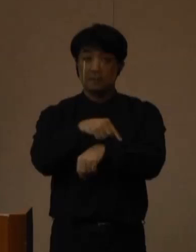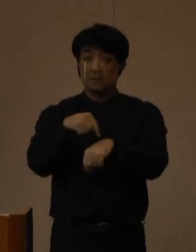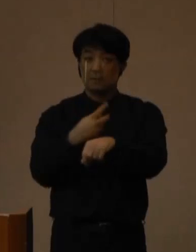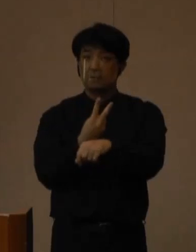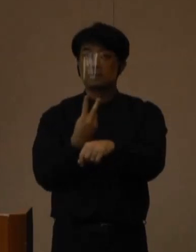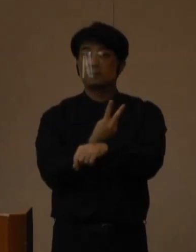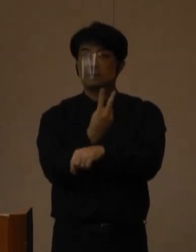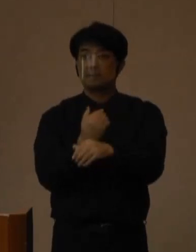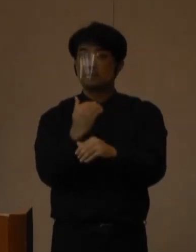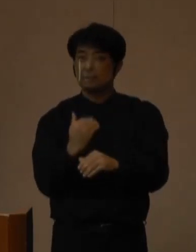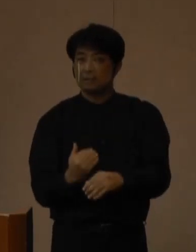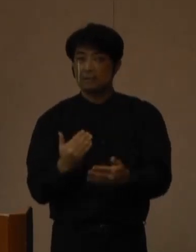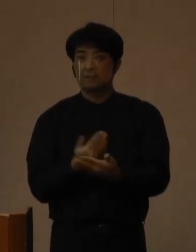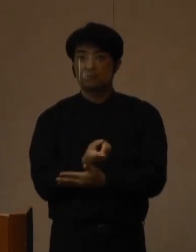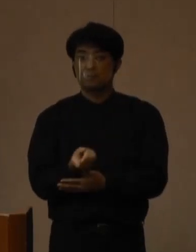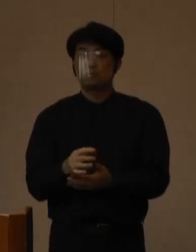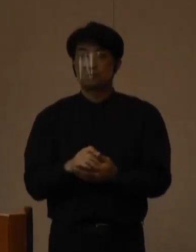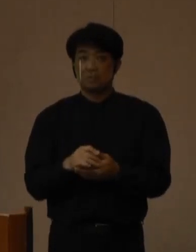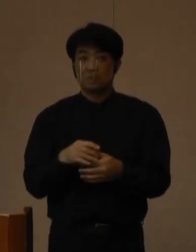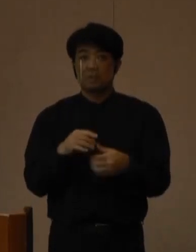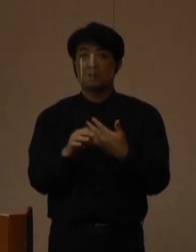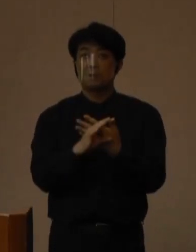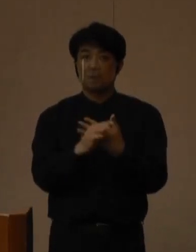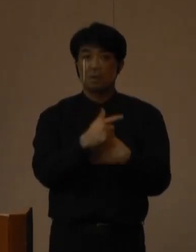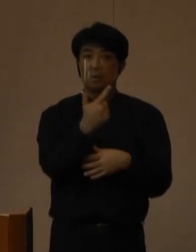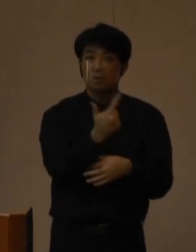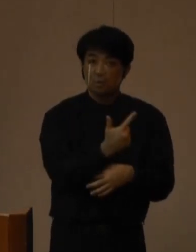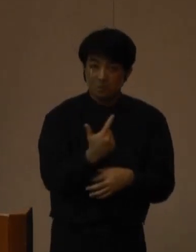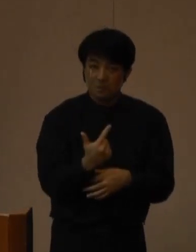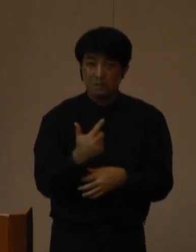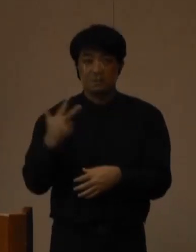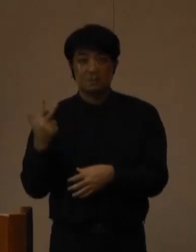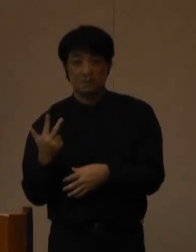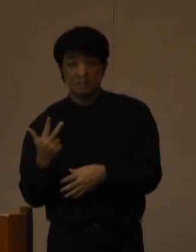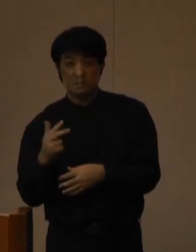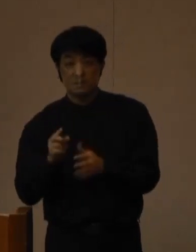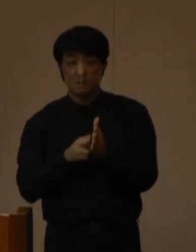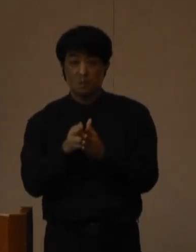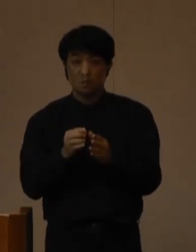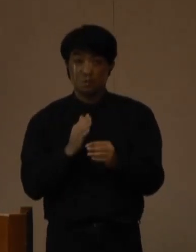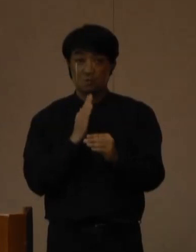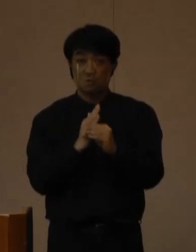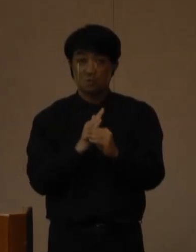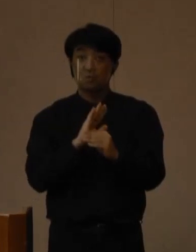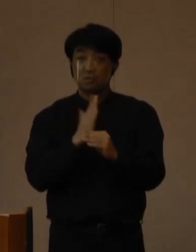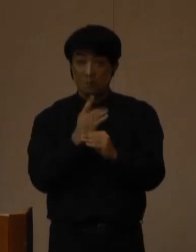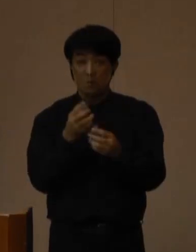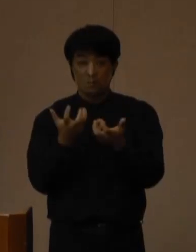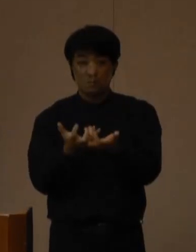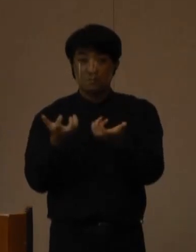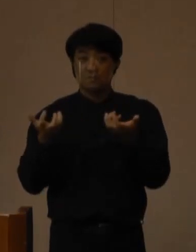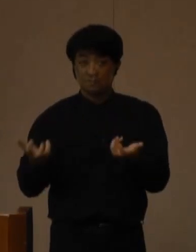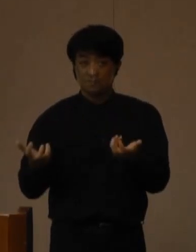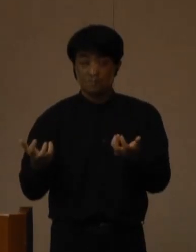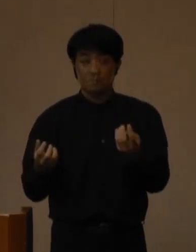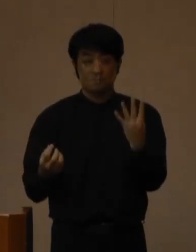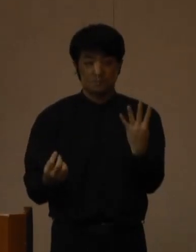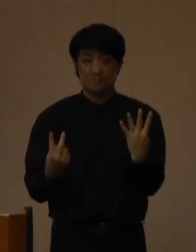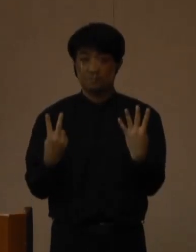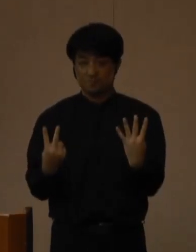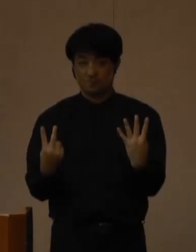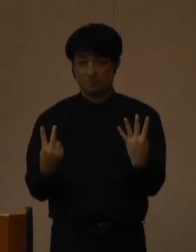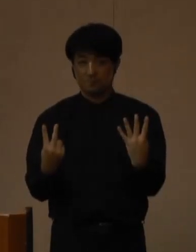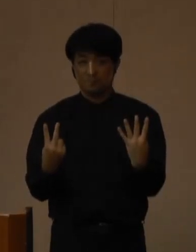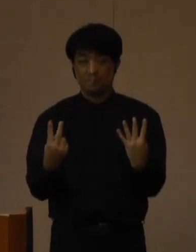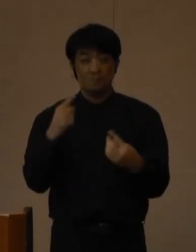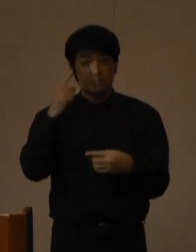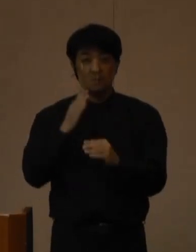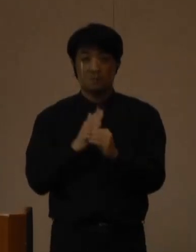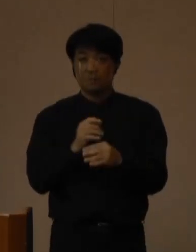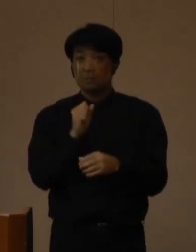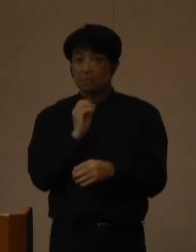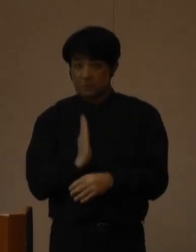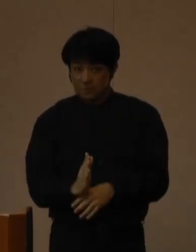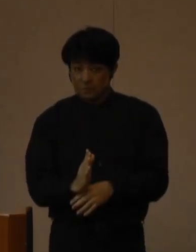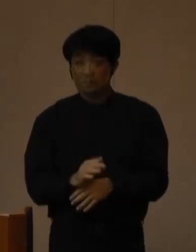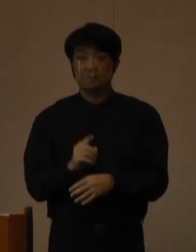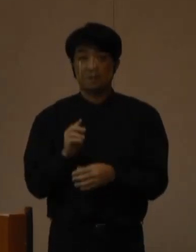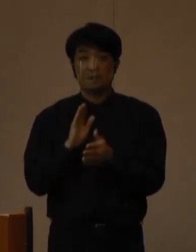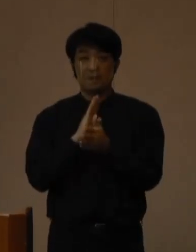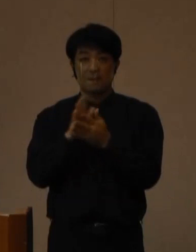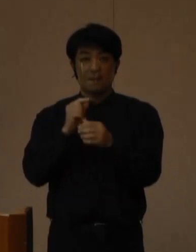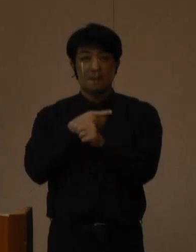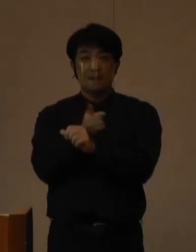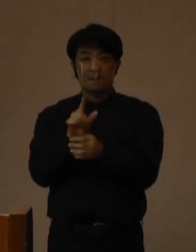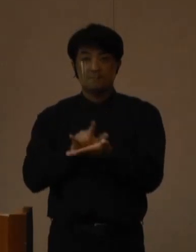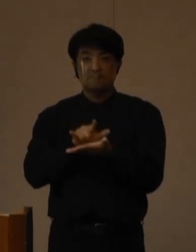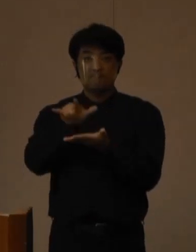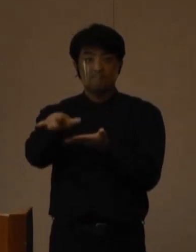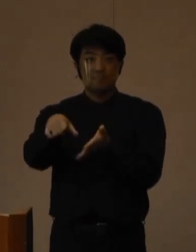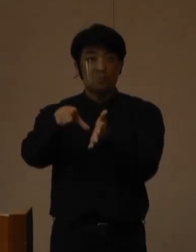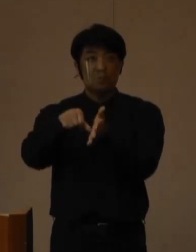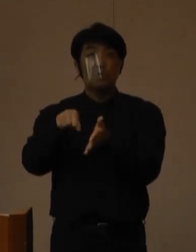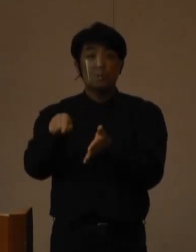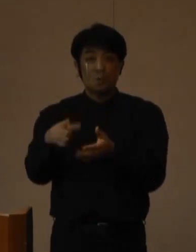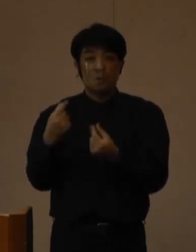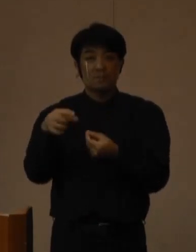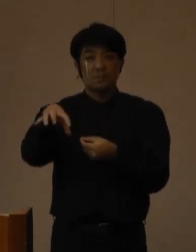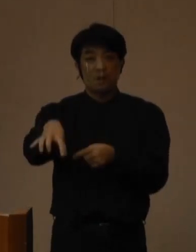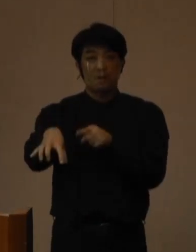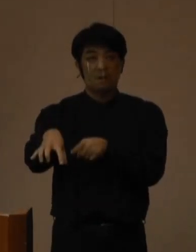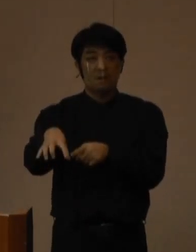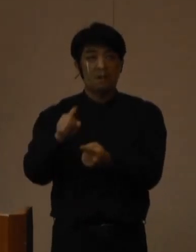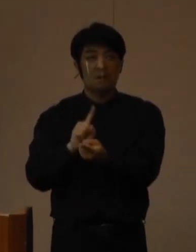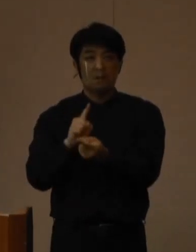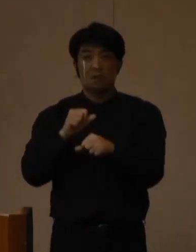例えば６人、７人の旅行でも、会食の際は分散して４人以下となるようにしてください。県民の皆様が県外にいかれる場合にも、旅行先で同じように感染対策の徹底をお願いしたいと思います。